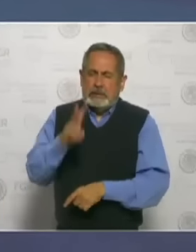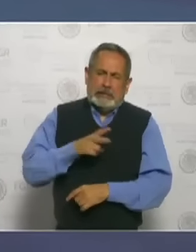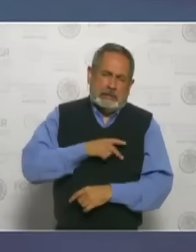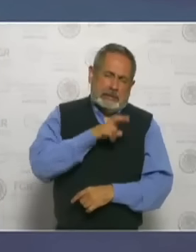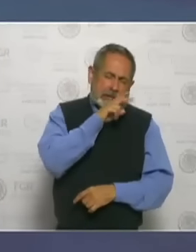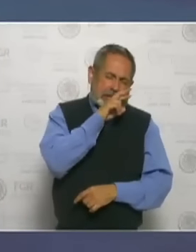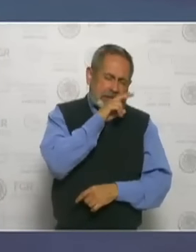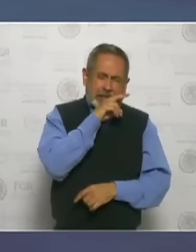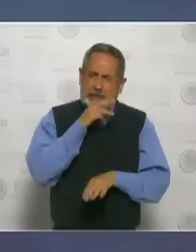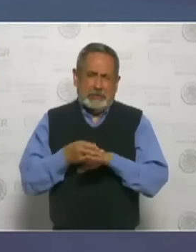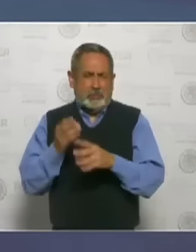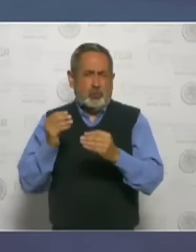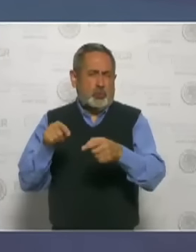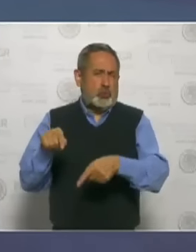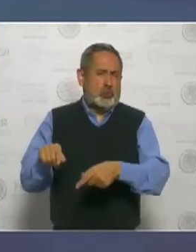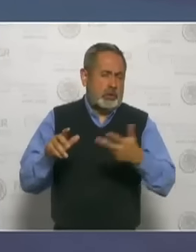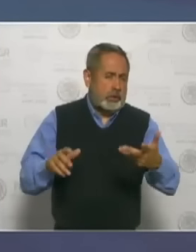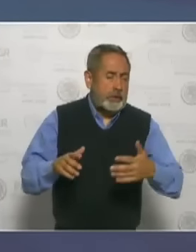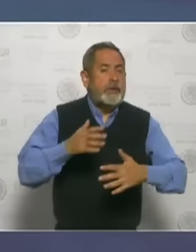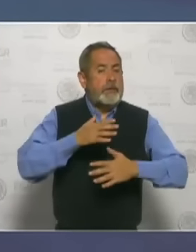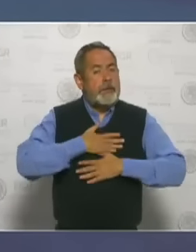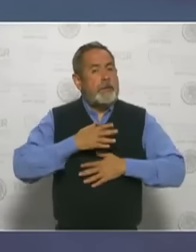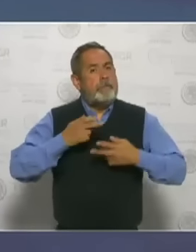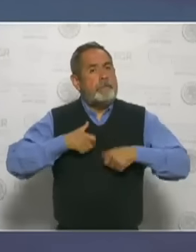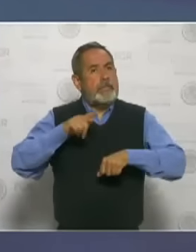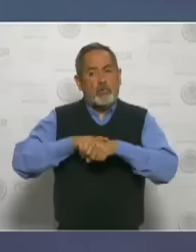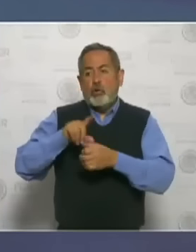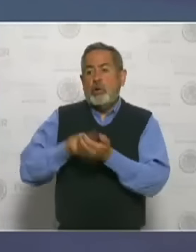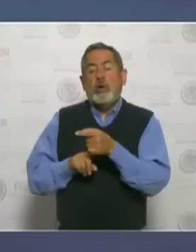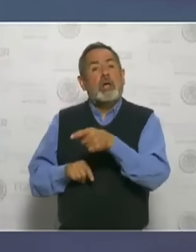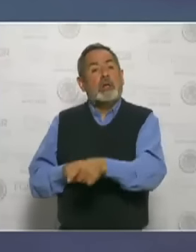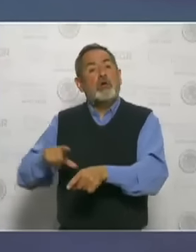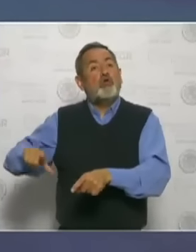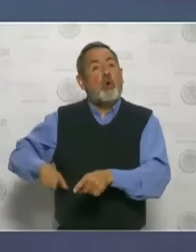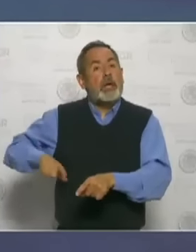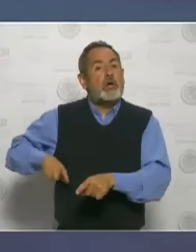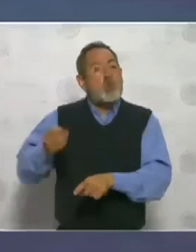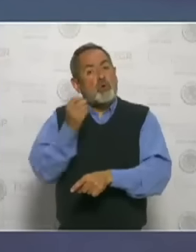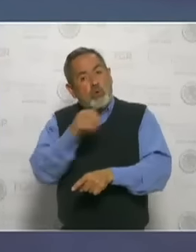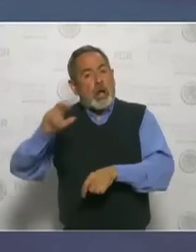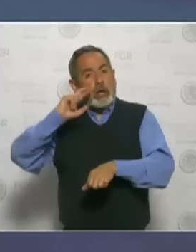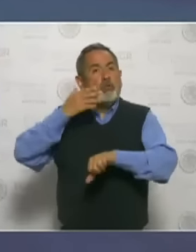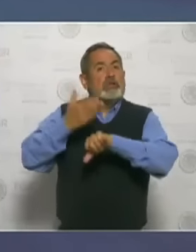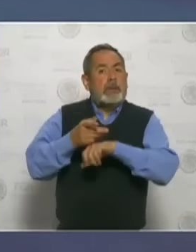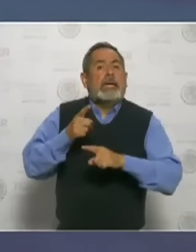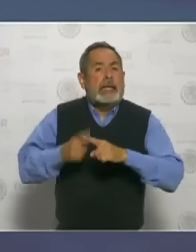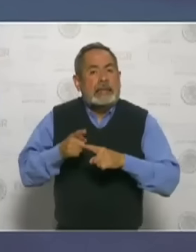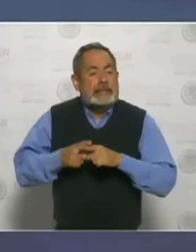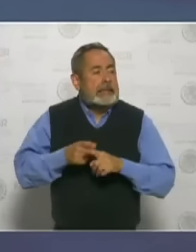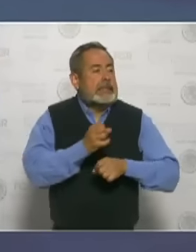institucional y en lo personal. El Estado tiene la obligación no solo de investigar y